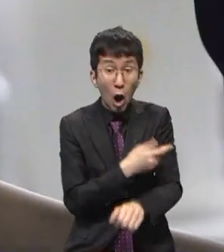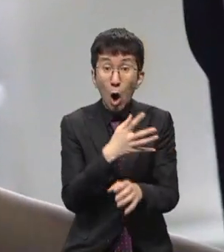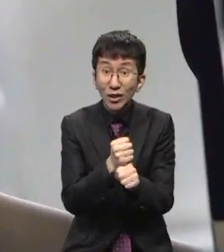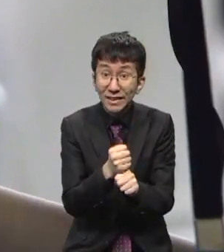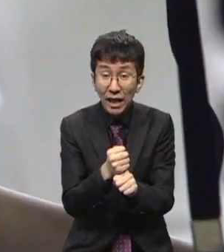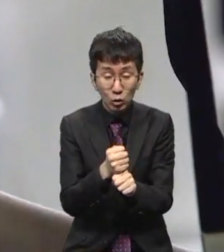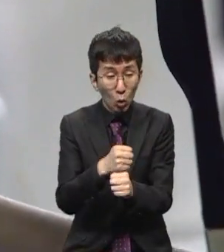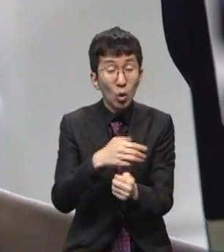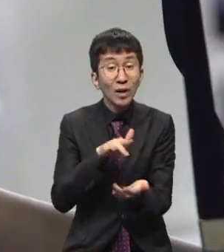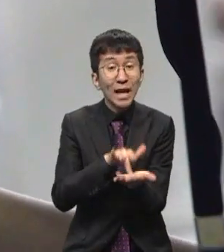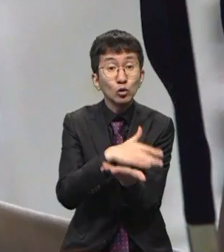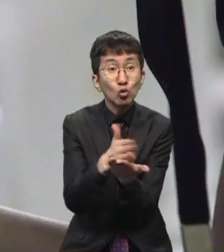SBS 남주현입니다.